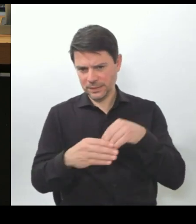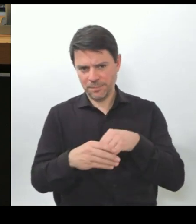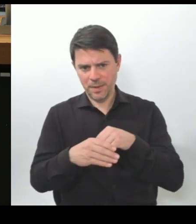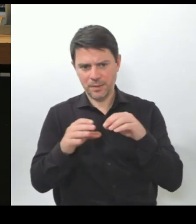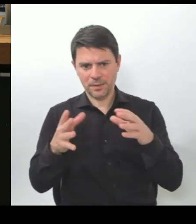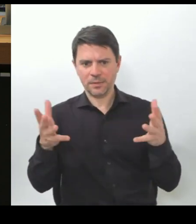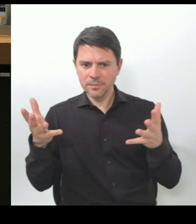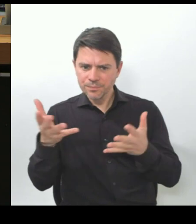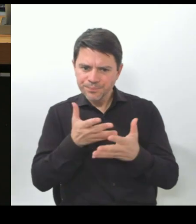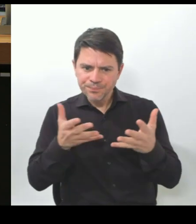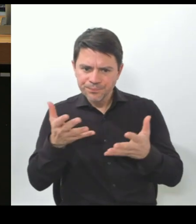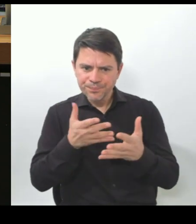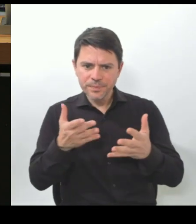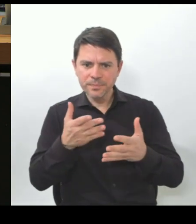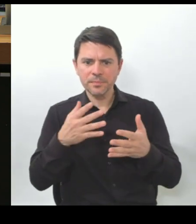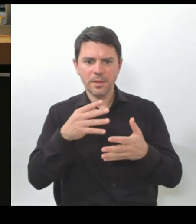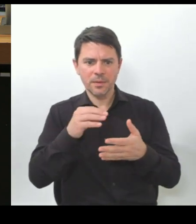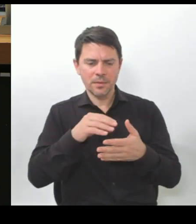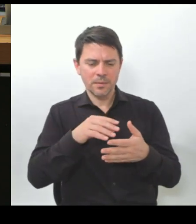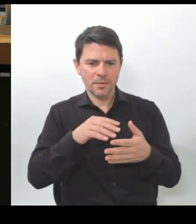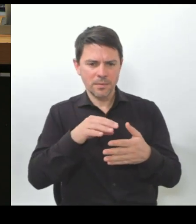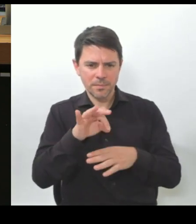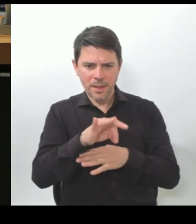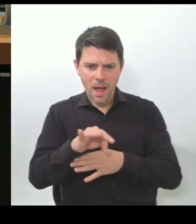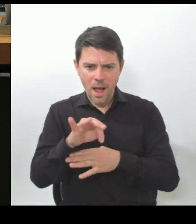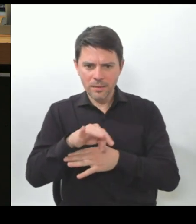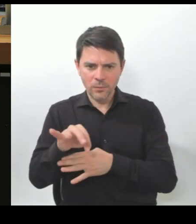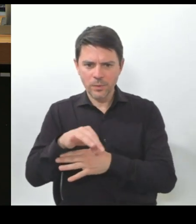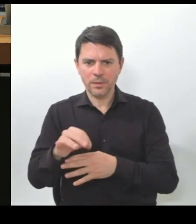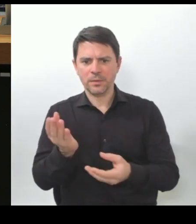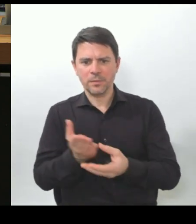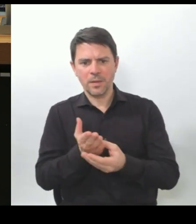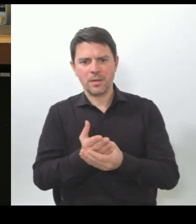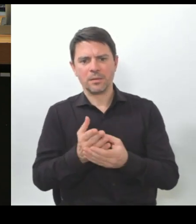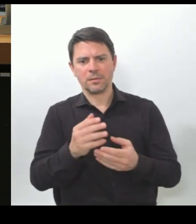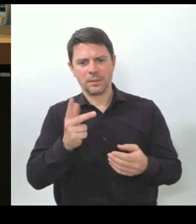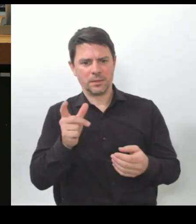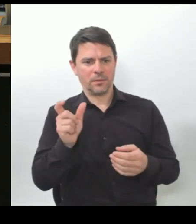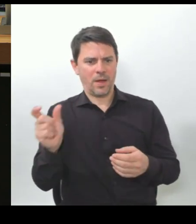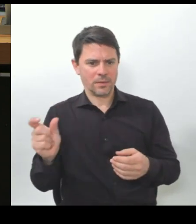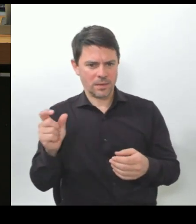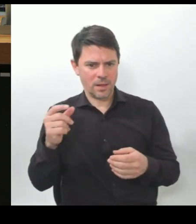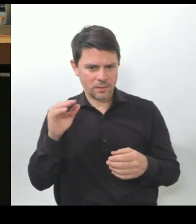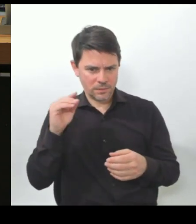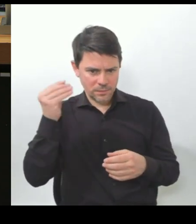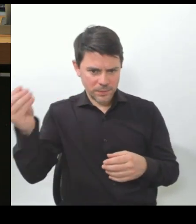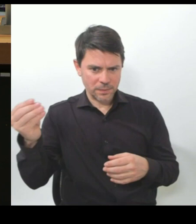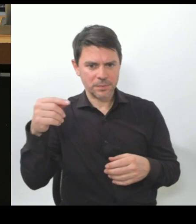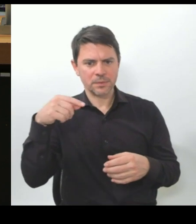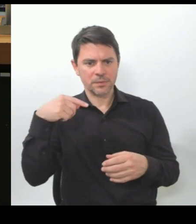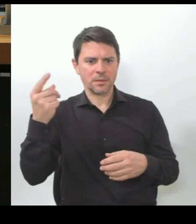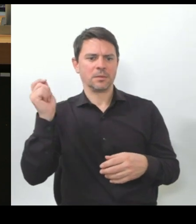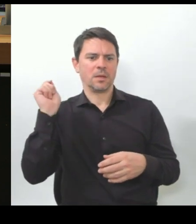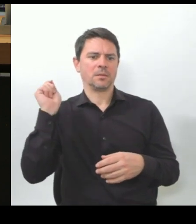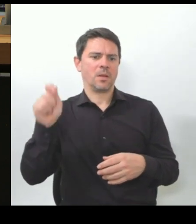an die Planfeststellungsbehörde übergeben und dann kann das Planfeststellungsverfahren beginnen. Das sind jetzt die Aussagen. Insofern sind wir da denke ich